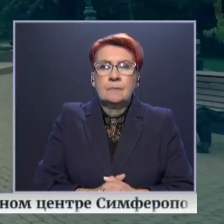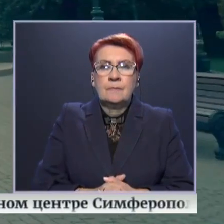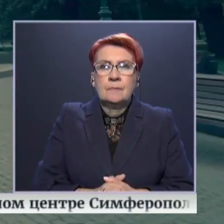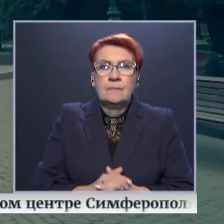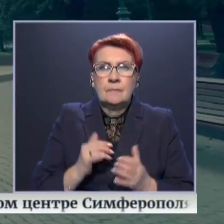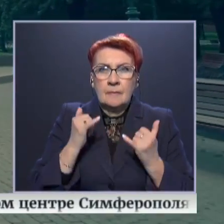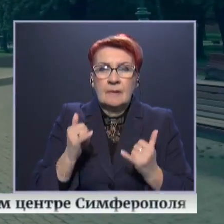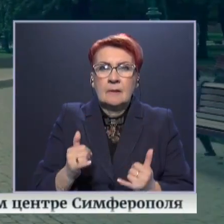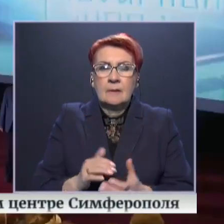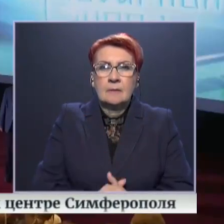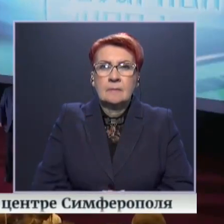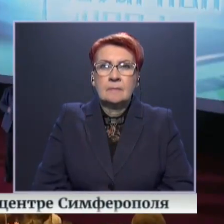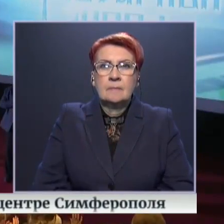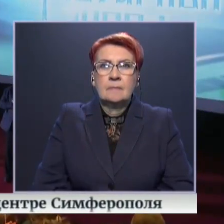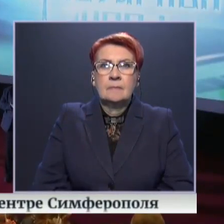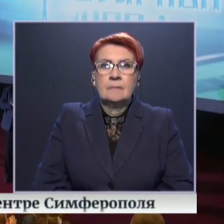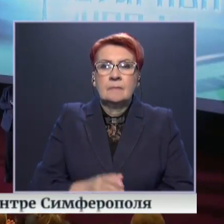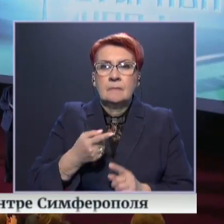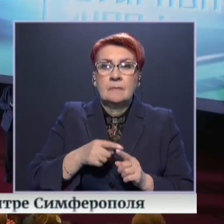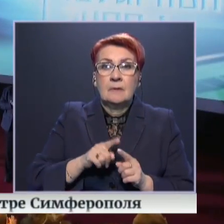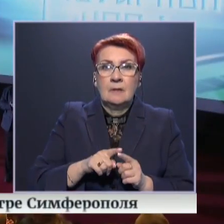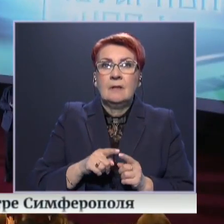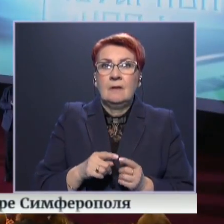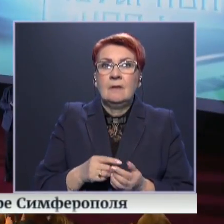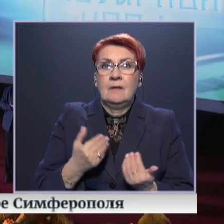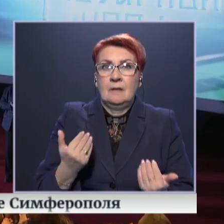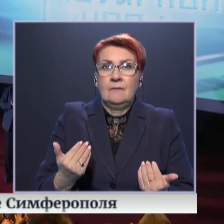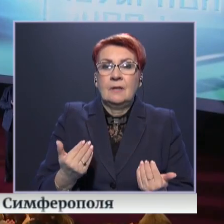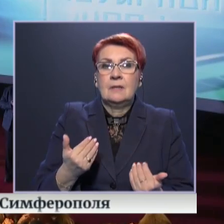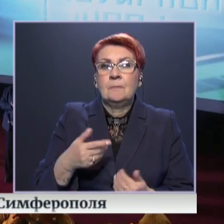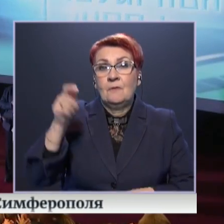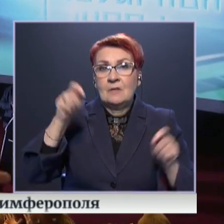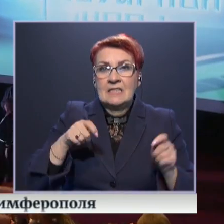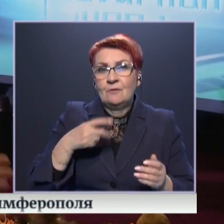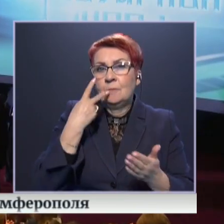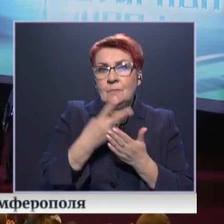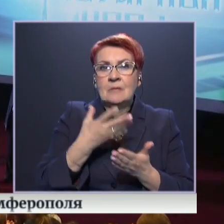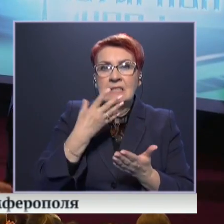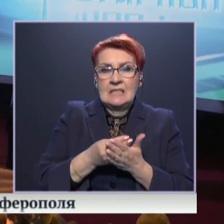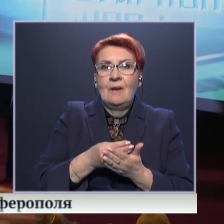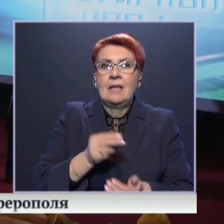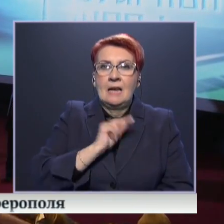в этом сезоне участники фестиваля представляют свои работы в одном из самых популярных кинотеатров